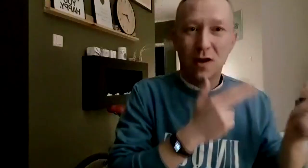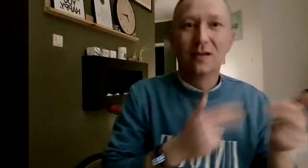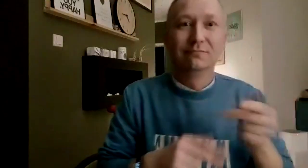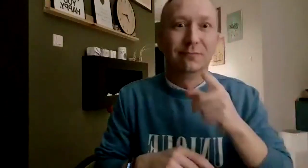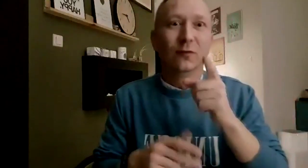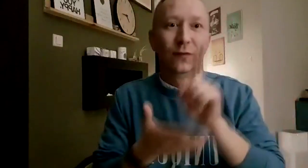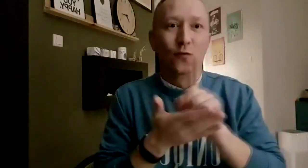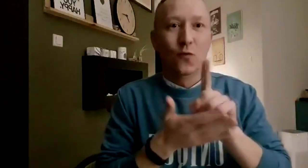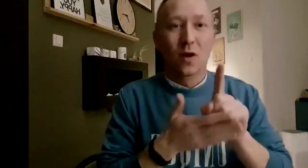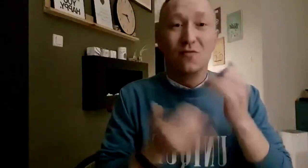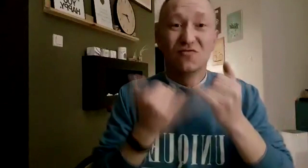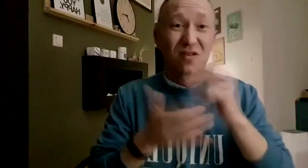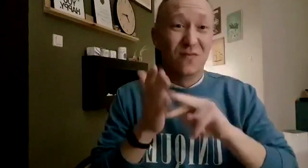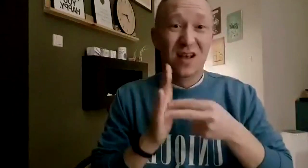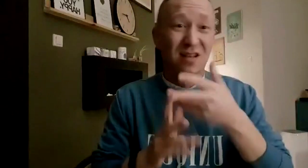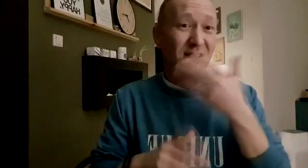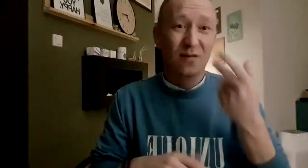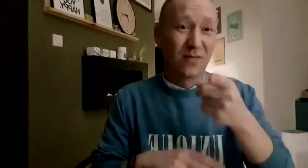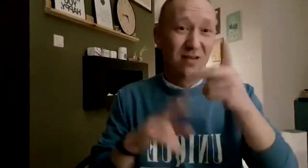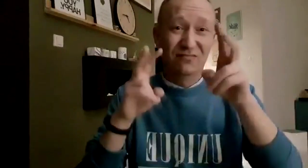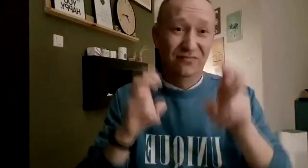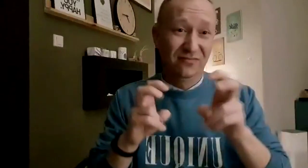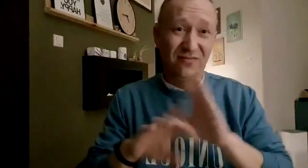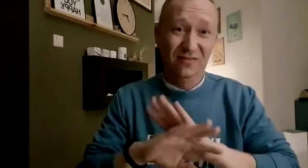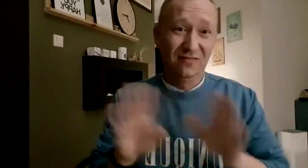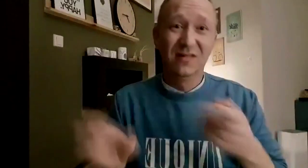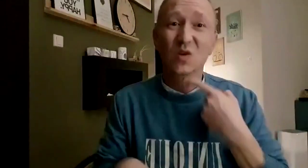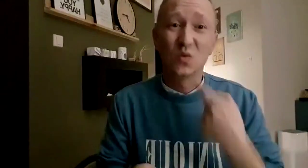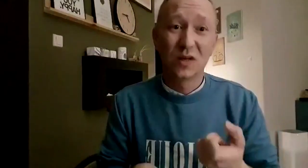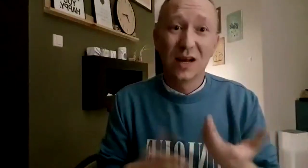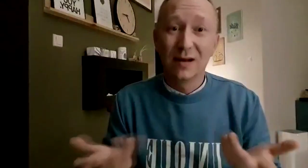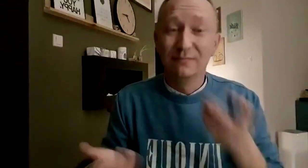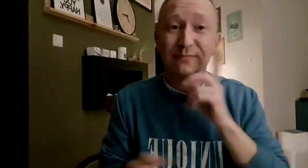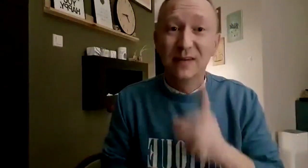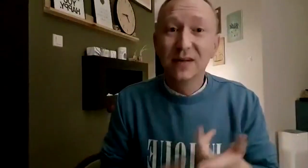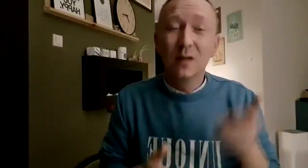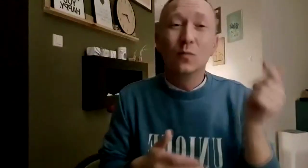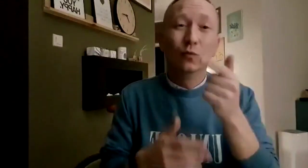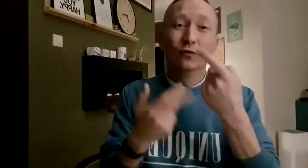Wtedy to się udaje, jeśli nie ma planu, to na pewno będzie siedzenie i nuda! Taka jest prawda!